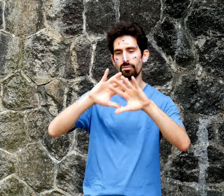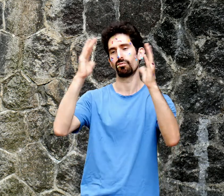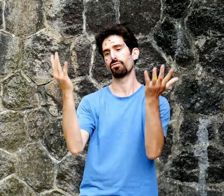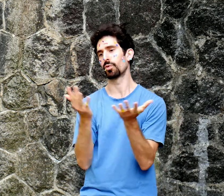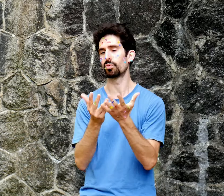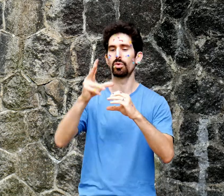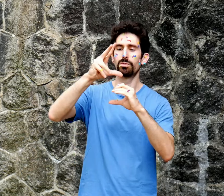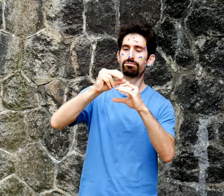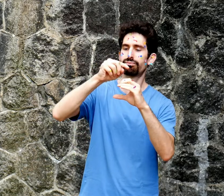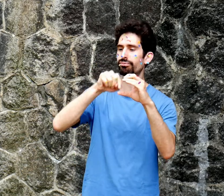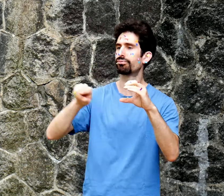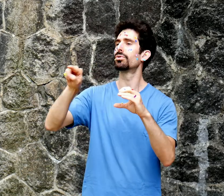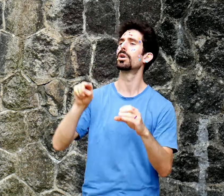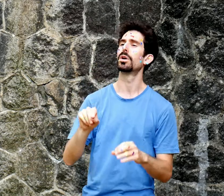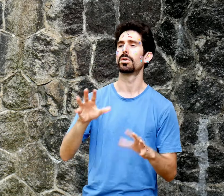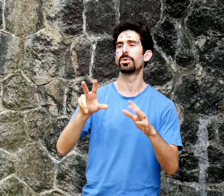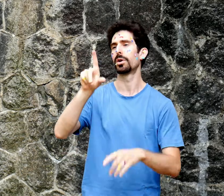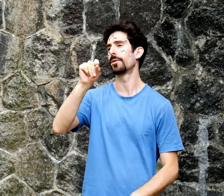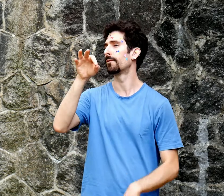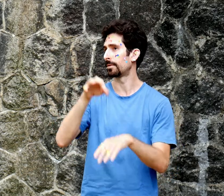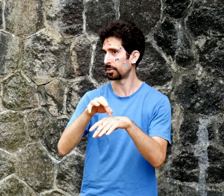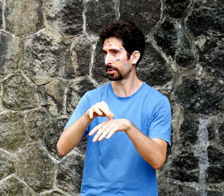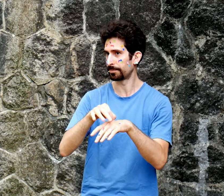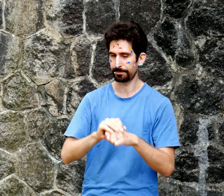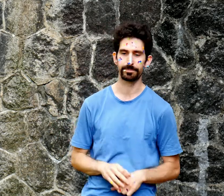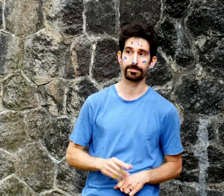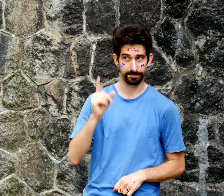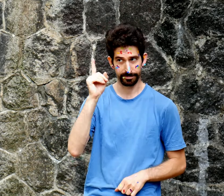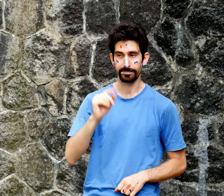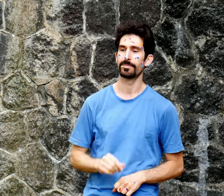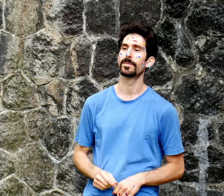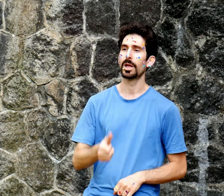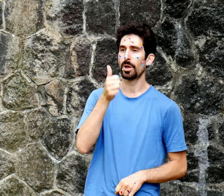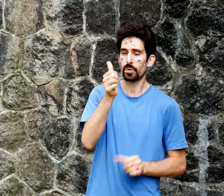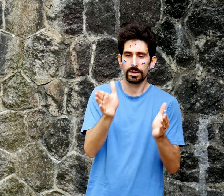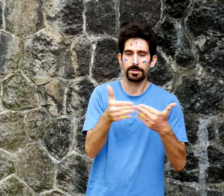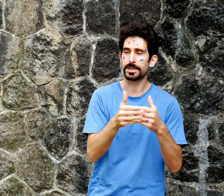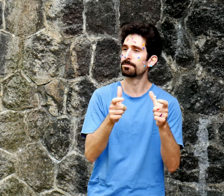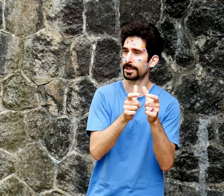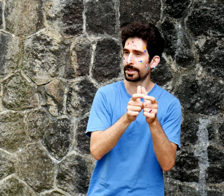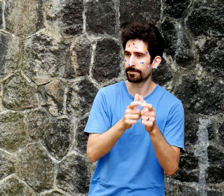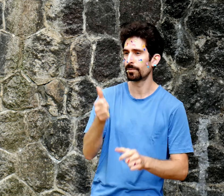En tout, le processus dure environ 20 minutes. Au fait, une espèce de bactériophage